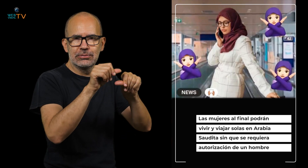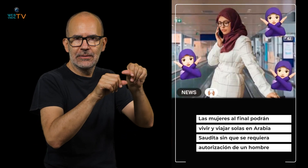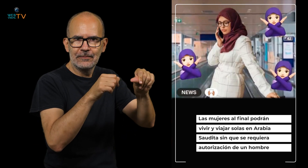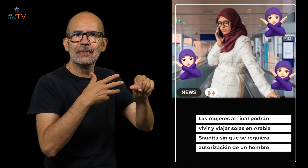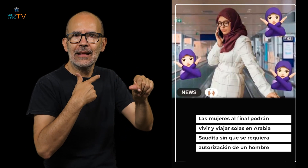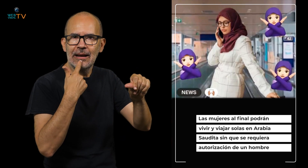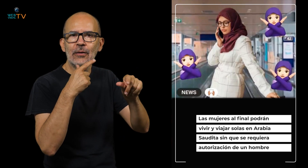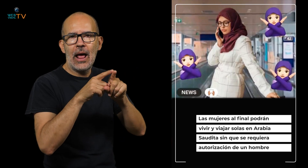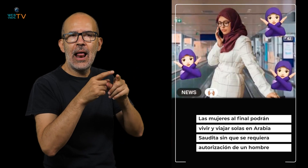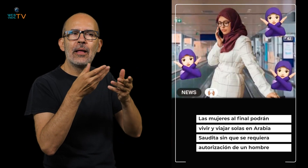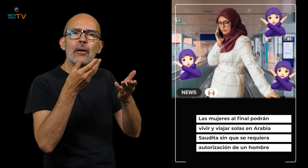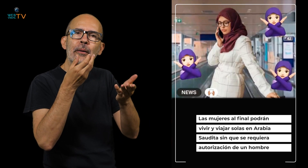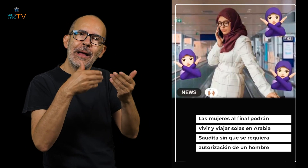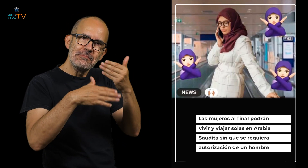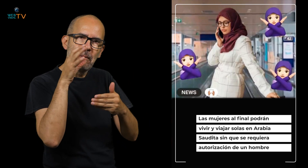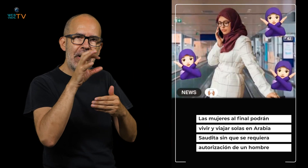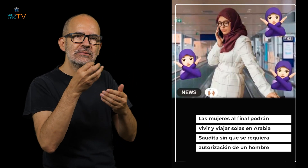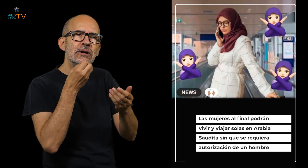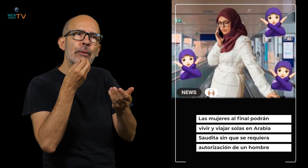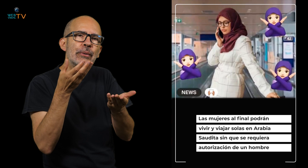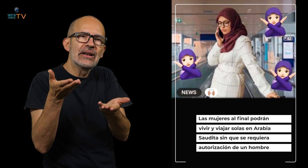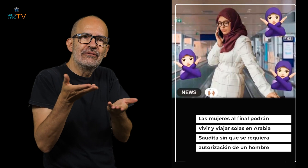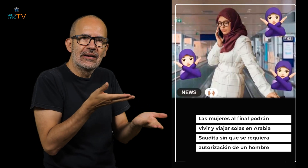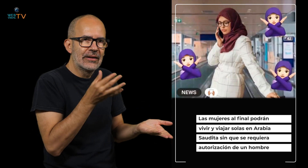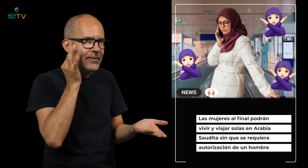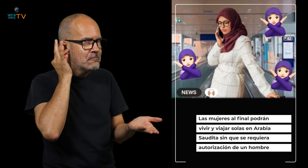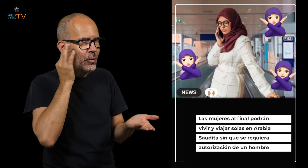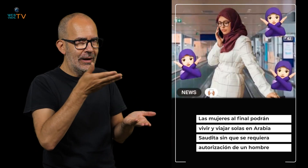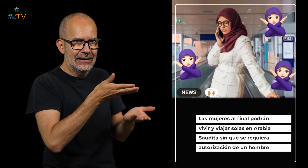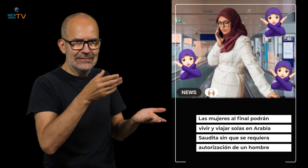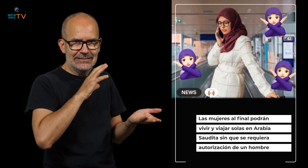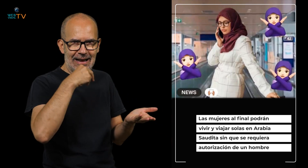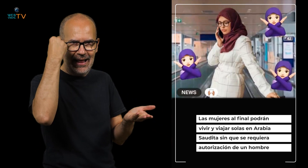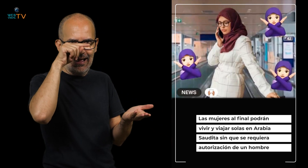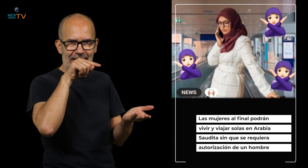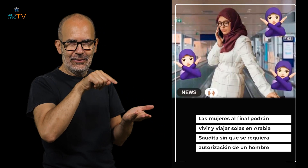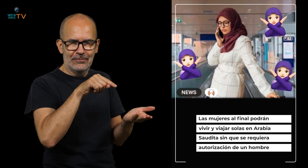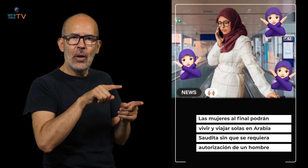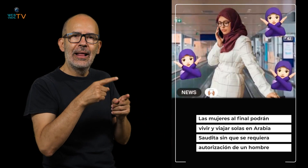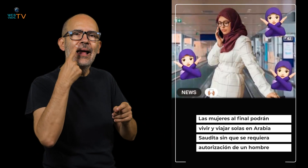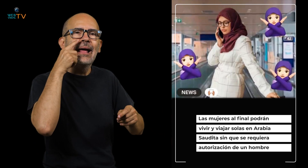Estas iniciativas han sido bienvenidas por las mujeres árabes,